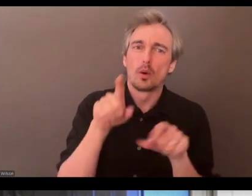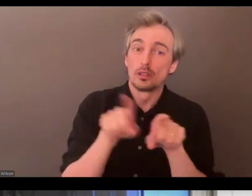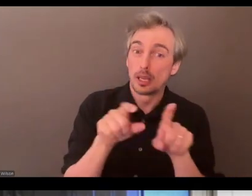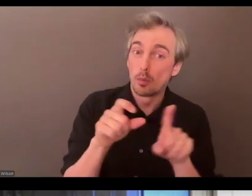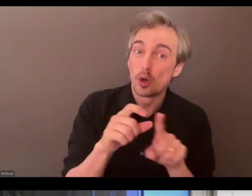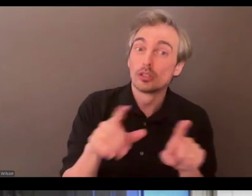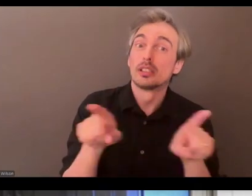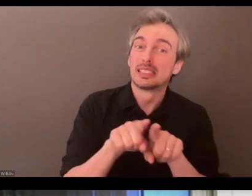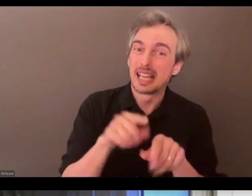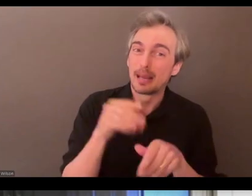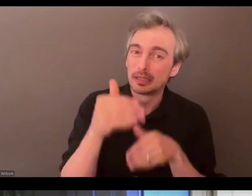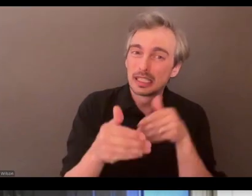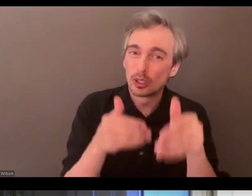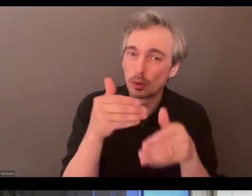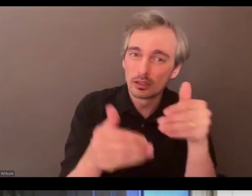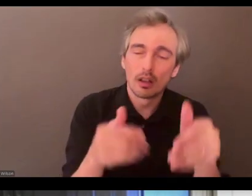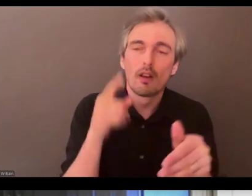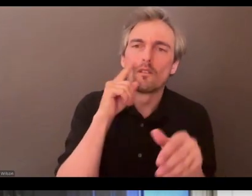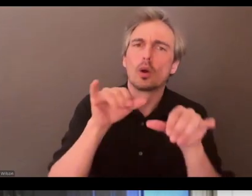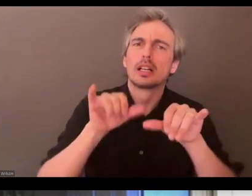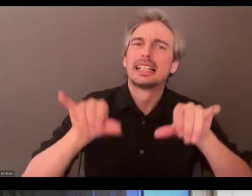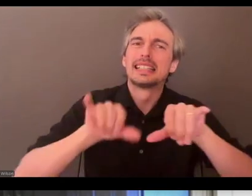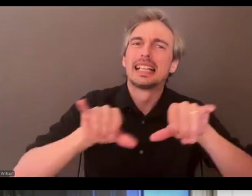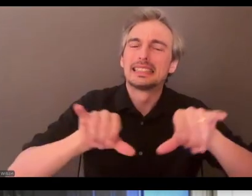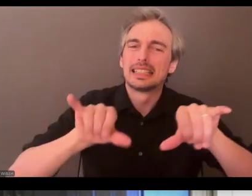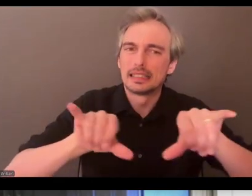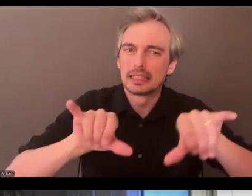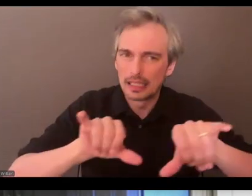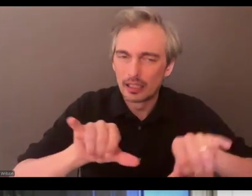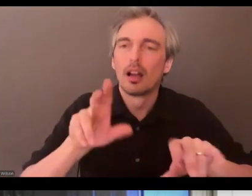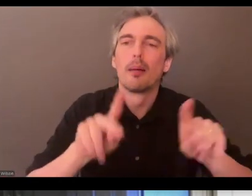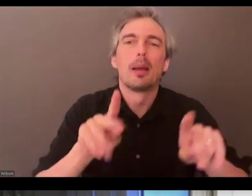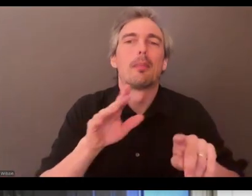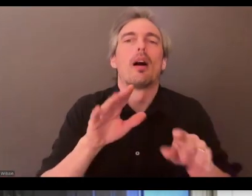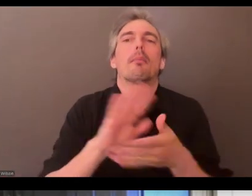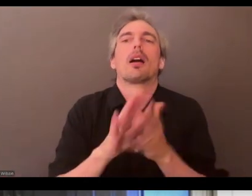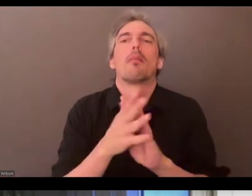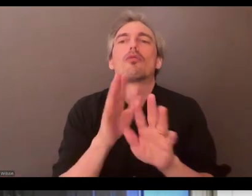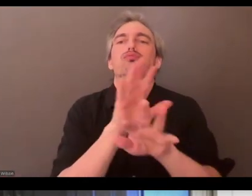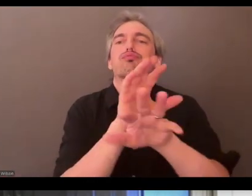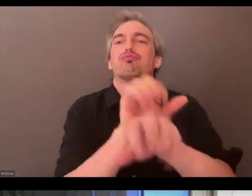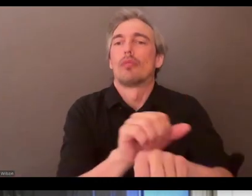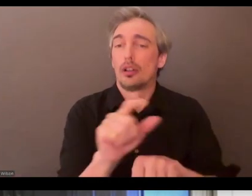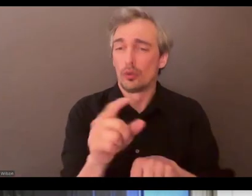そして、私たち自身の子供や姪、甥、いとこた ちを助けるときにも覚えているかもしれません。